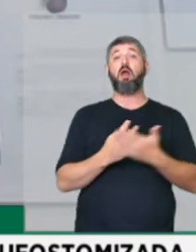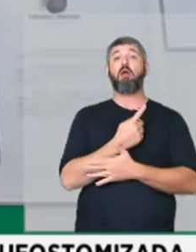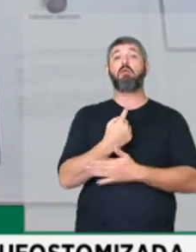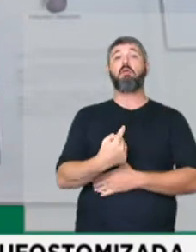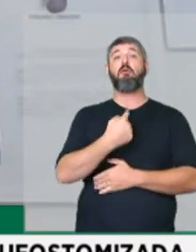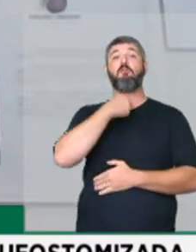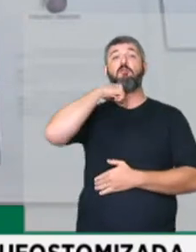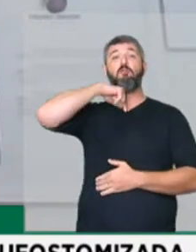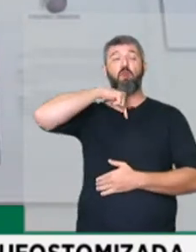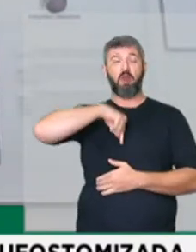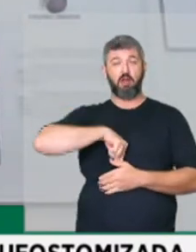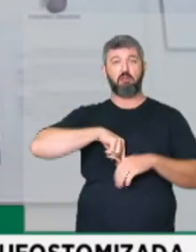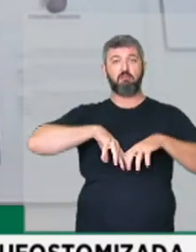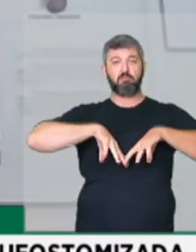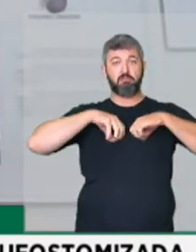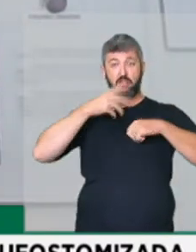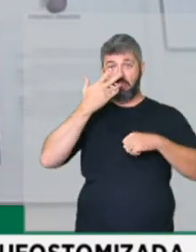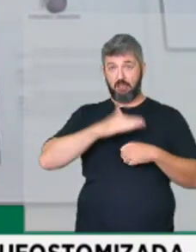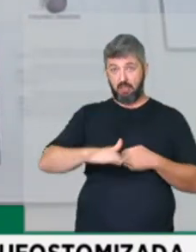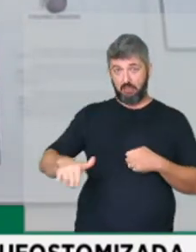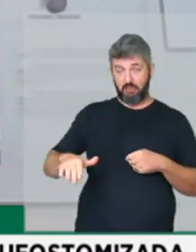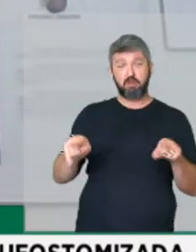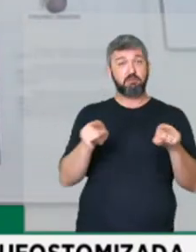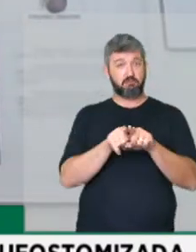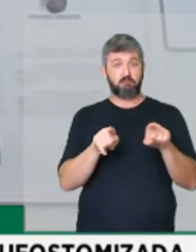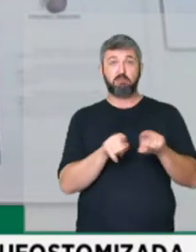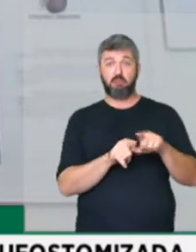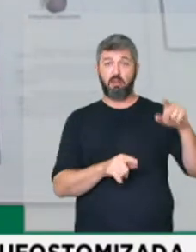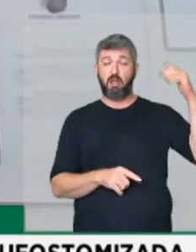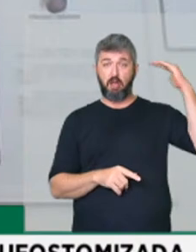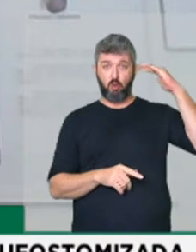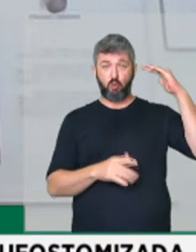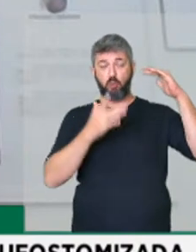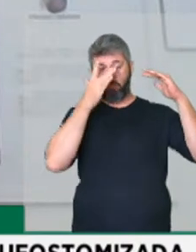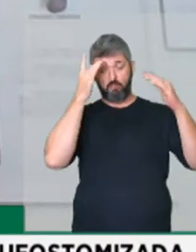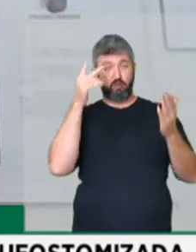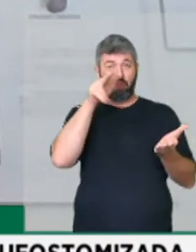MAIS DO QUE UMA SEMANA, DEZ DIAS. E O PROFISSIONAL ESPECIALIZADO, INTENSIVISTA,